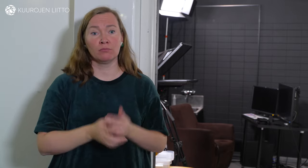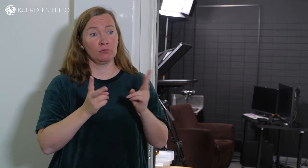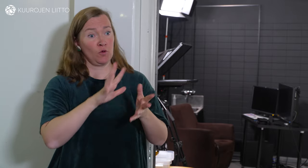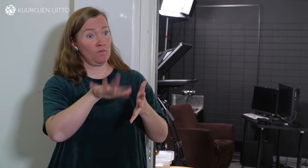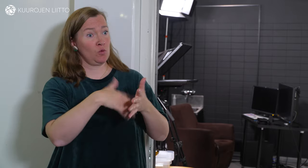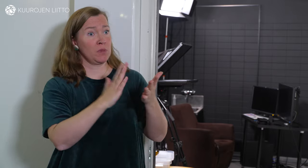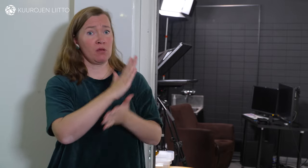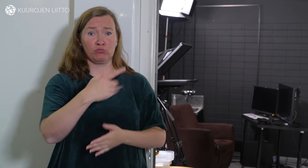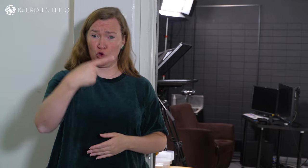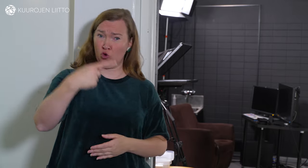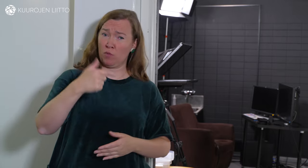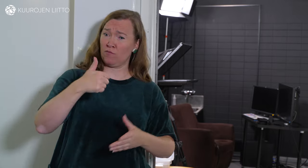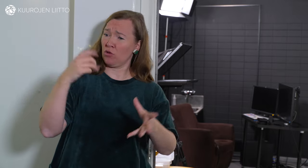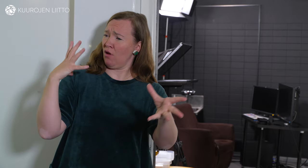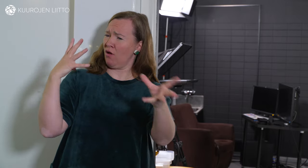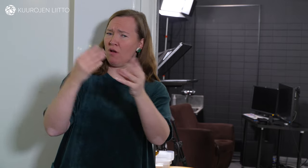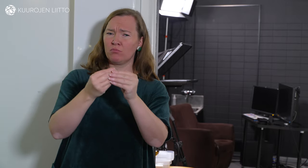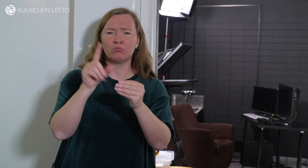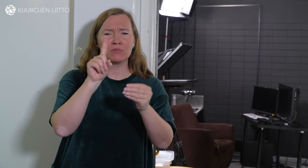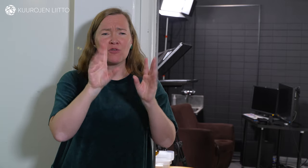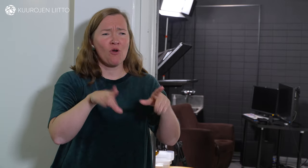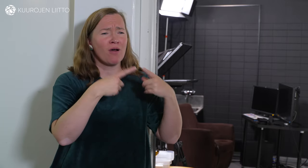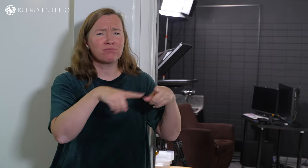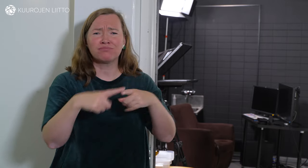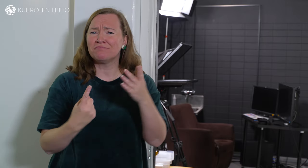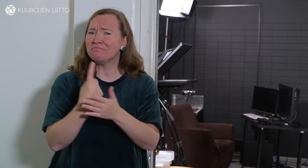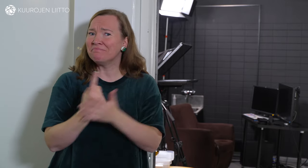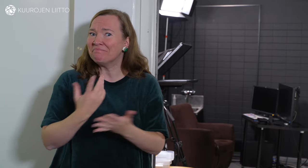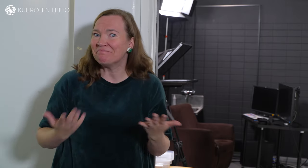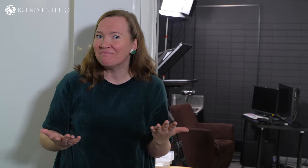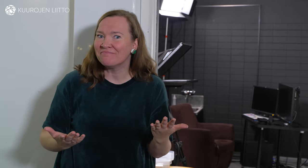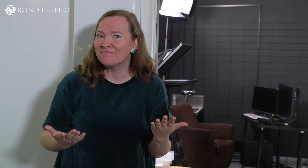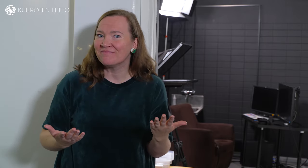ja mitä kaikkea näihin 10 vuoteen on mahtunut?